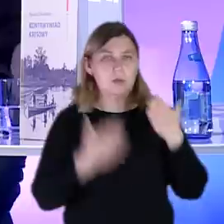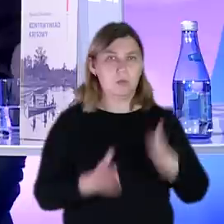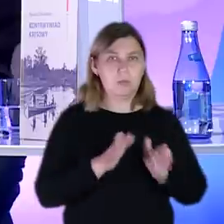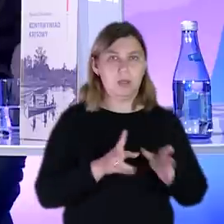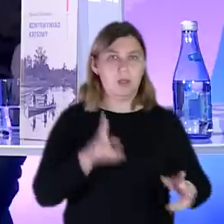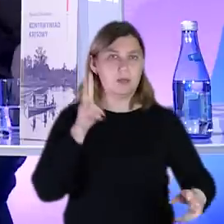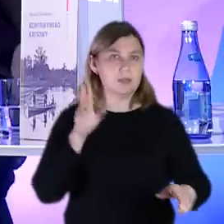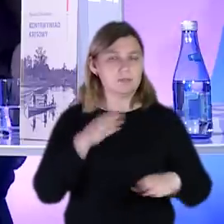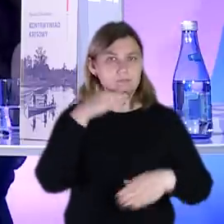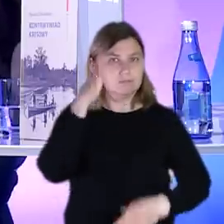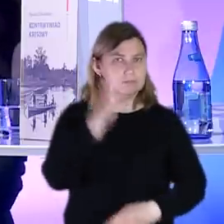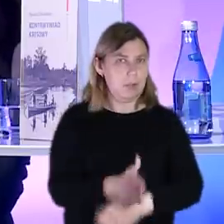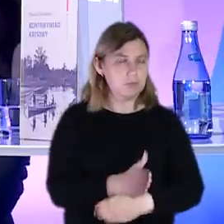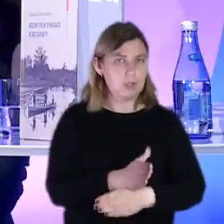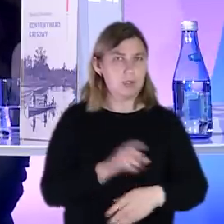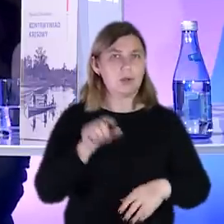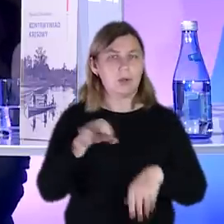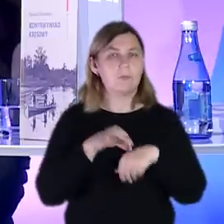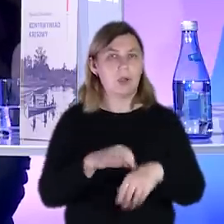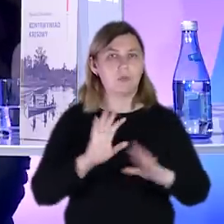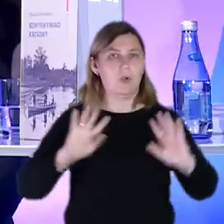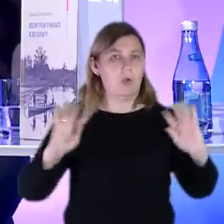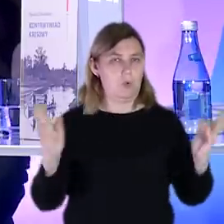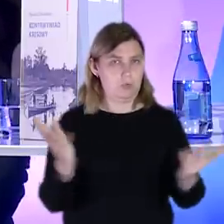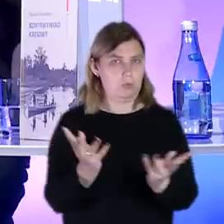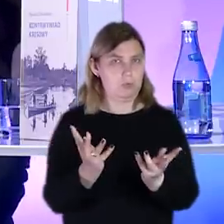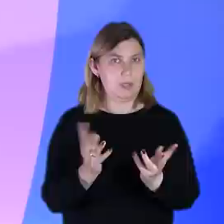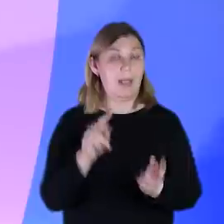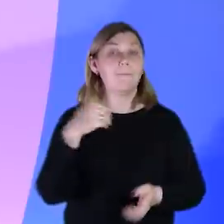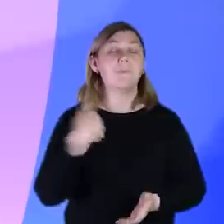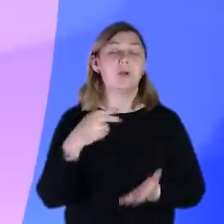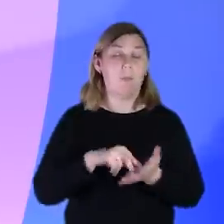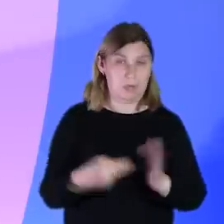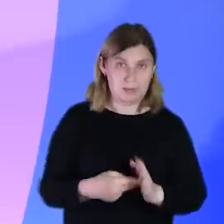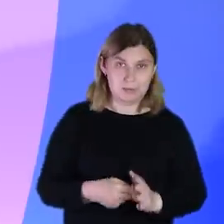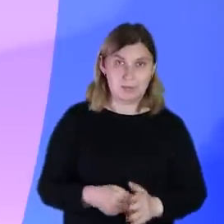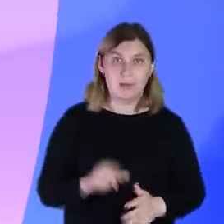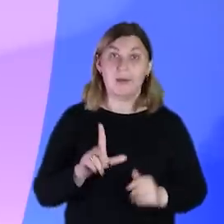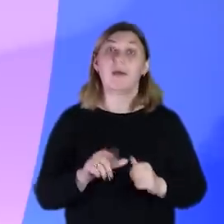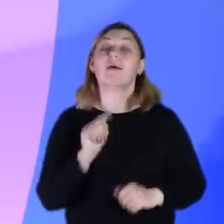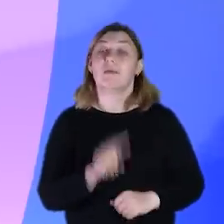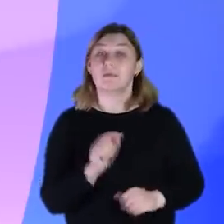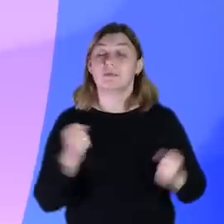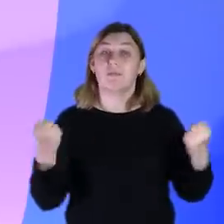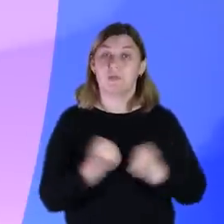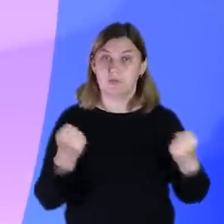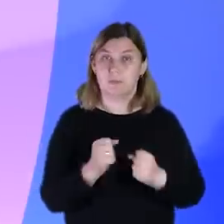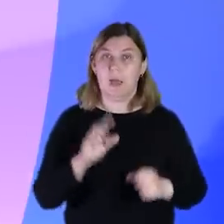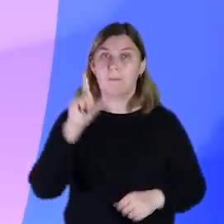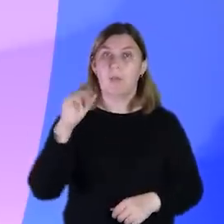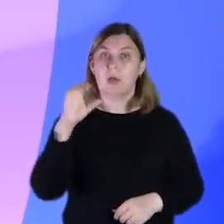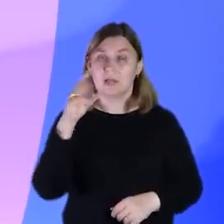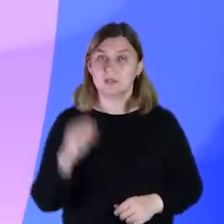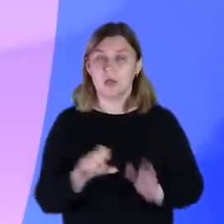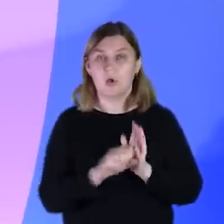odciąć je i prowadzić do otoczenia. Taki był plan. Ale żeby wzmocnić ochronę Bastionu Polesie od '36